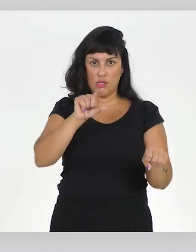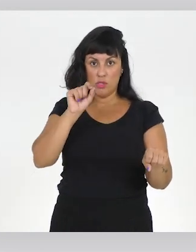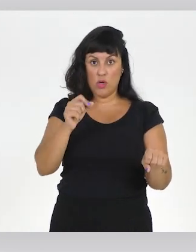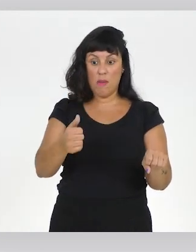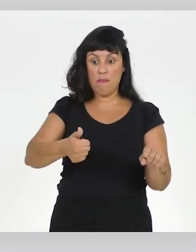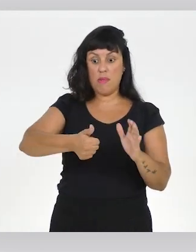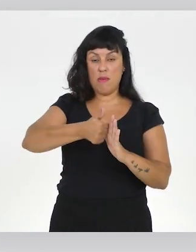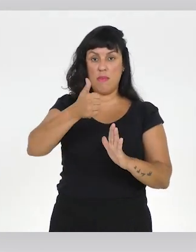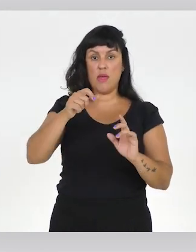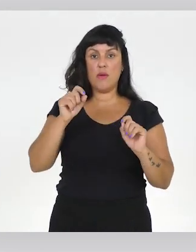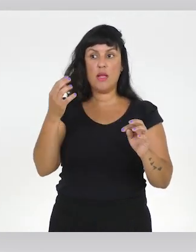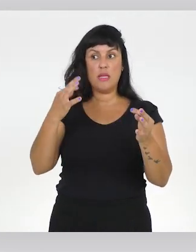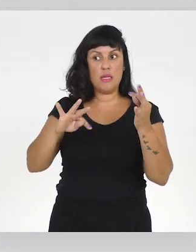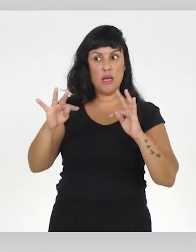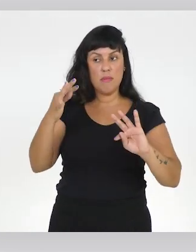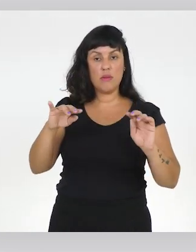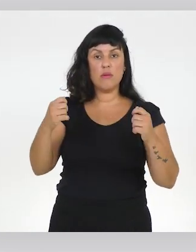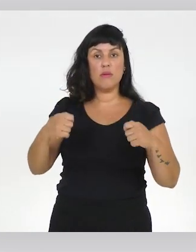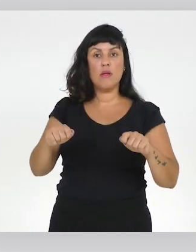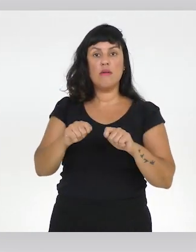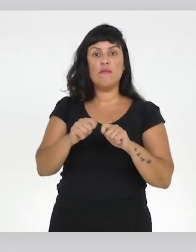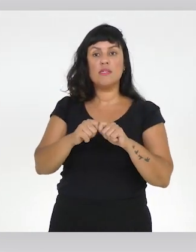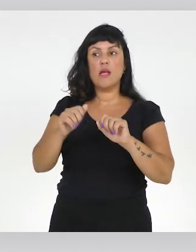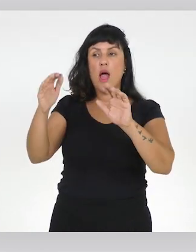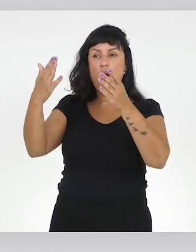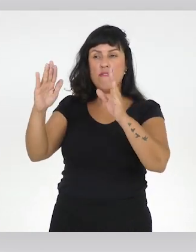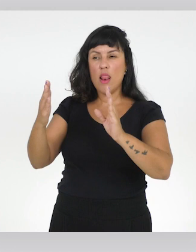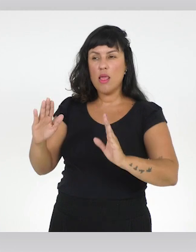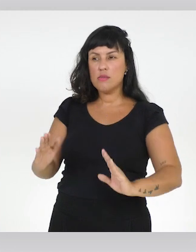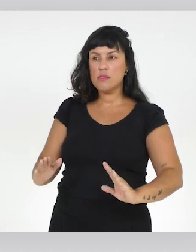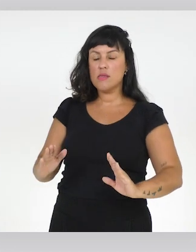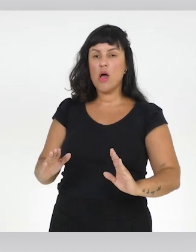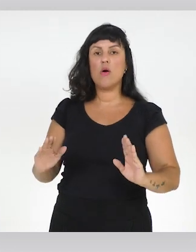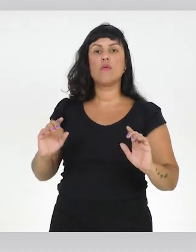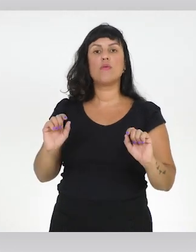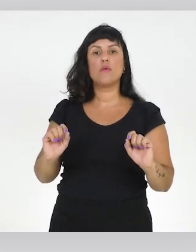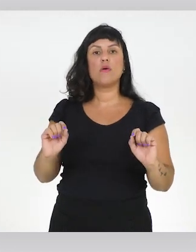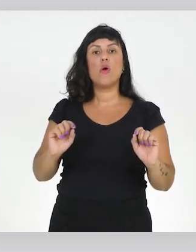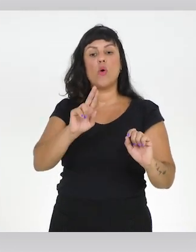ampliada dentro do modelo biopsicossocial, depois a gente considera